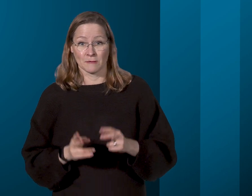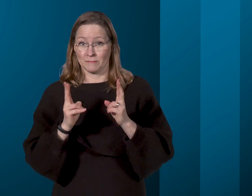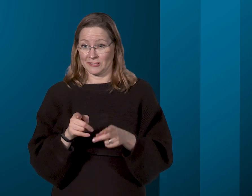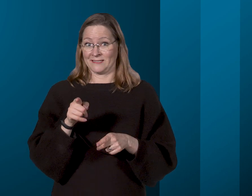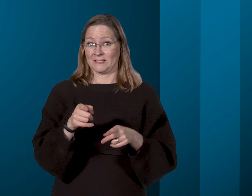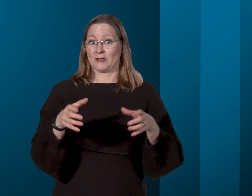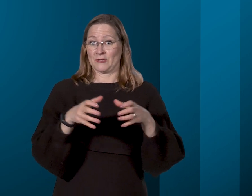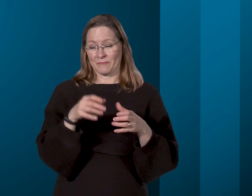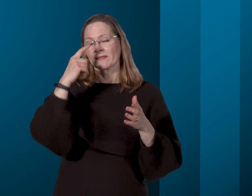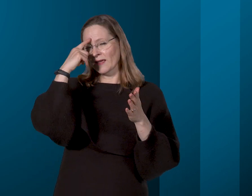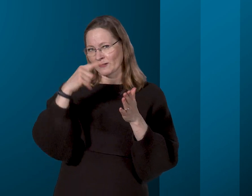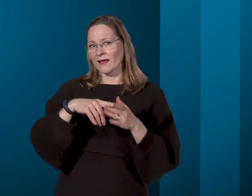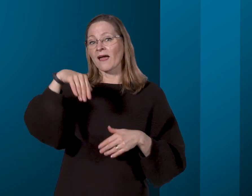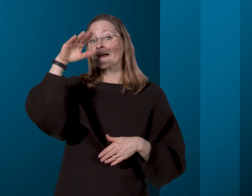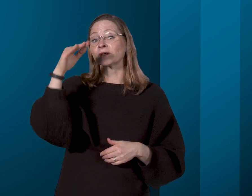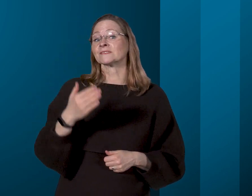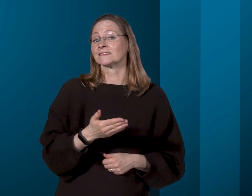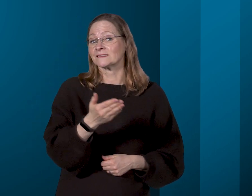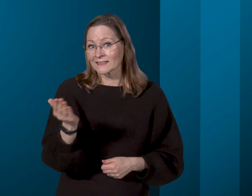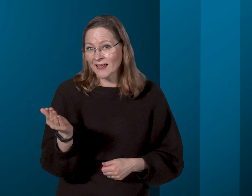Myös tämä ryhmä on tarkoitettu aikuisille, -